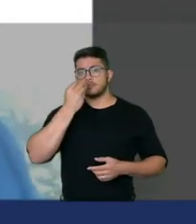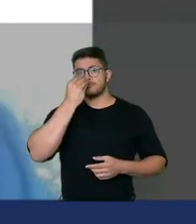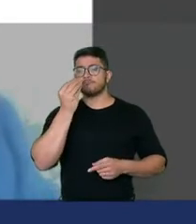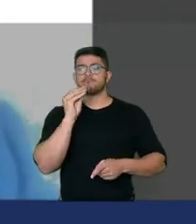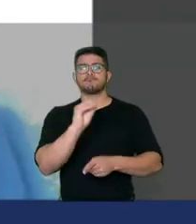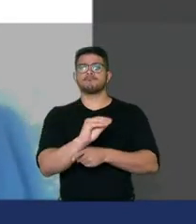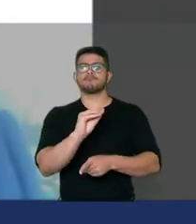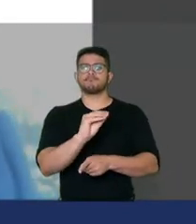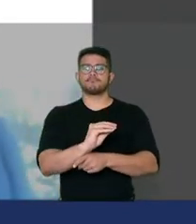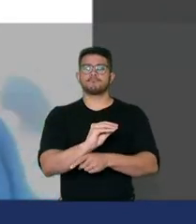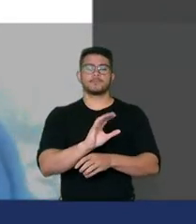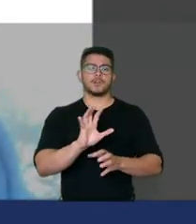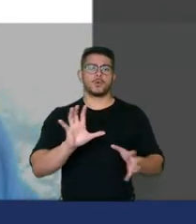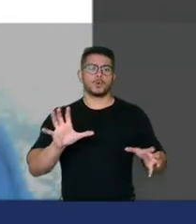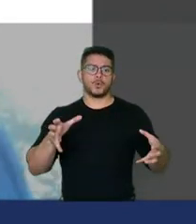ELE ESTARIA, DE ALGUMA FORMA, NÃO PRIORIZANDO AQUILO QUE